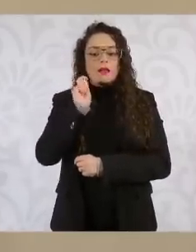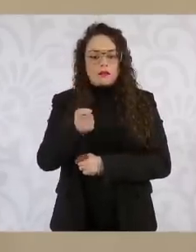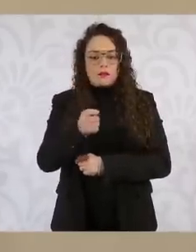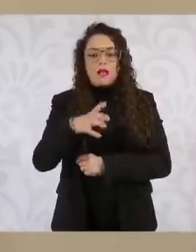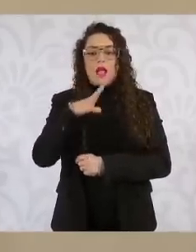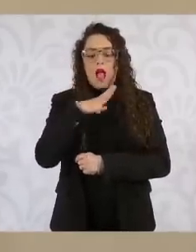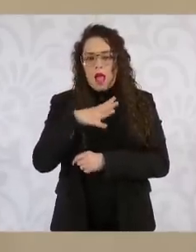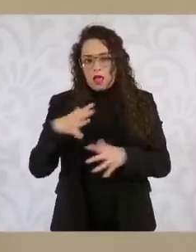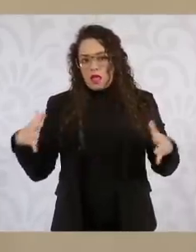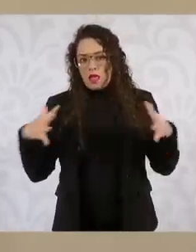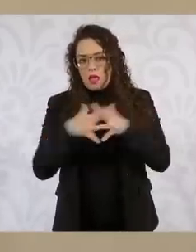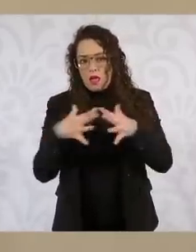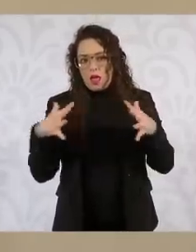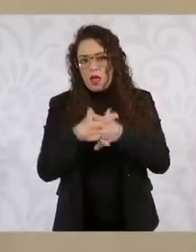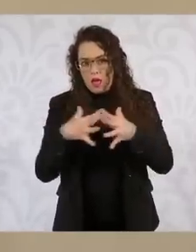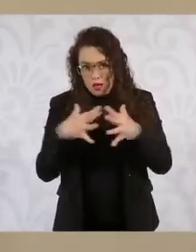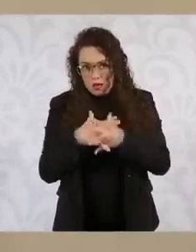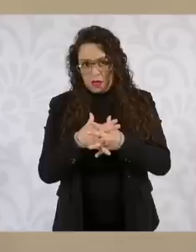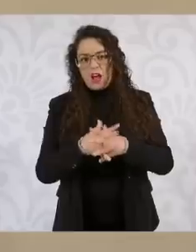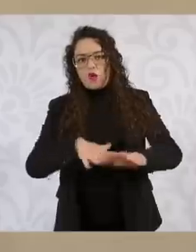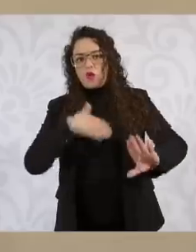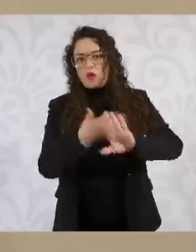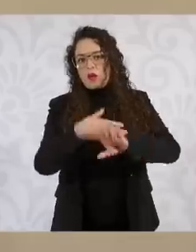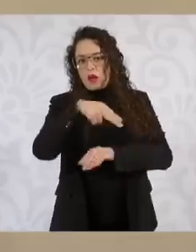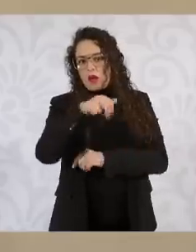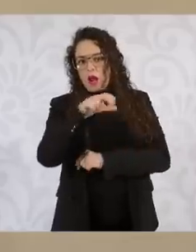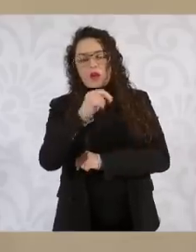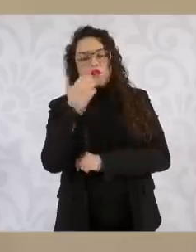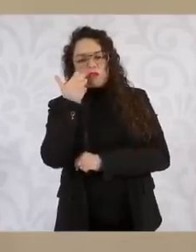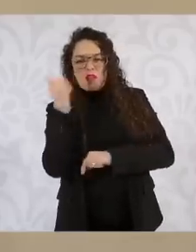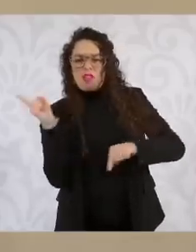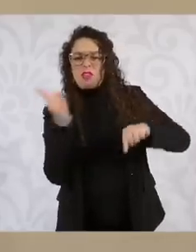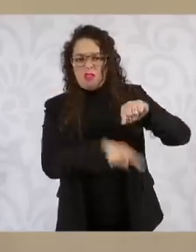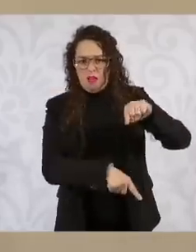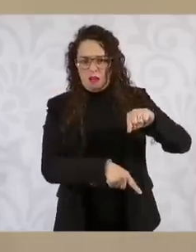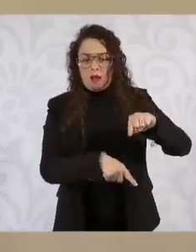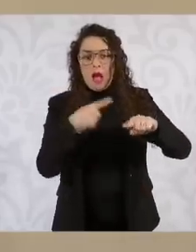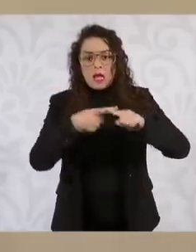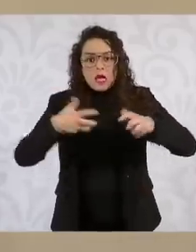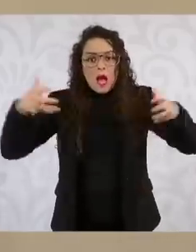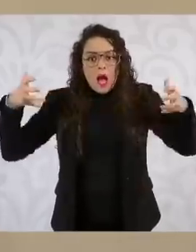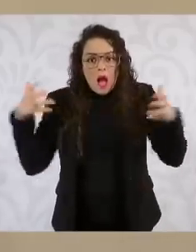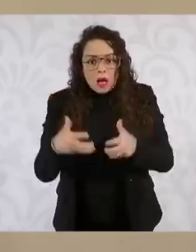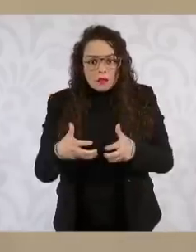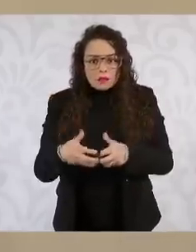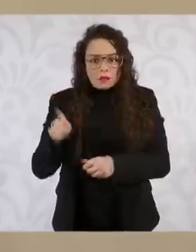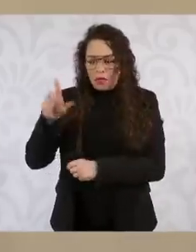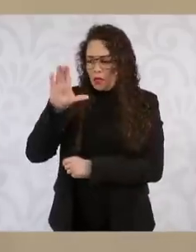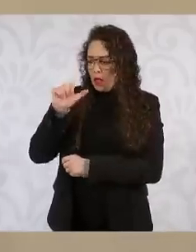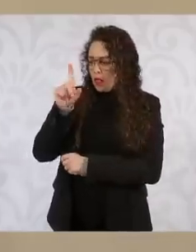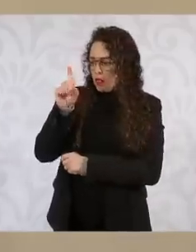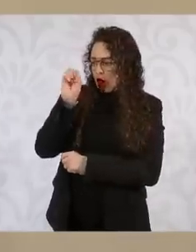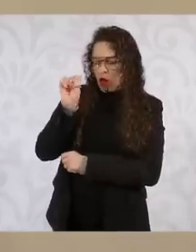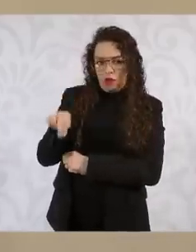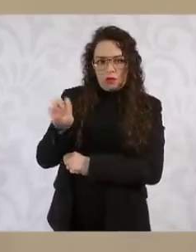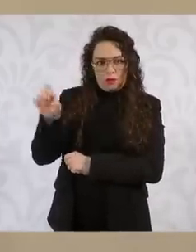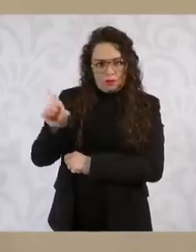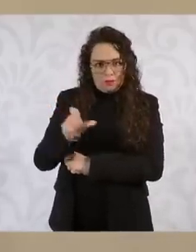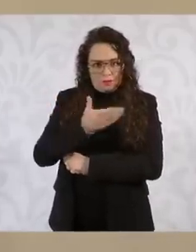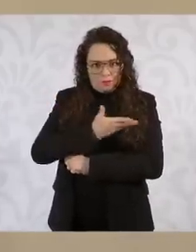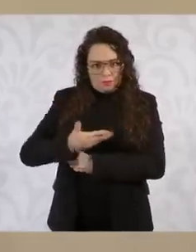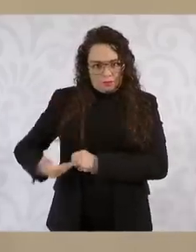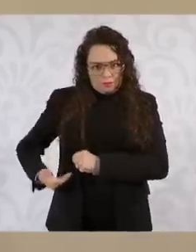narco que declaró Calderón expresidente que llegó